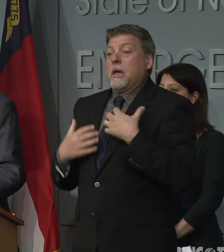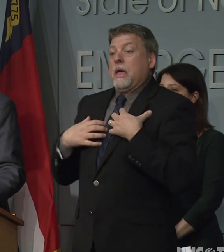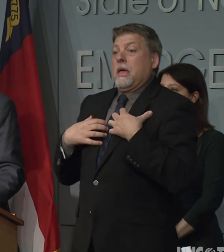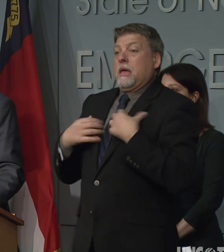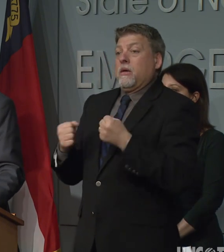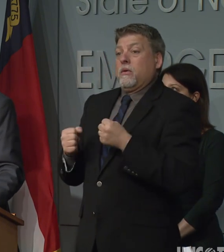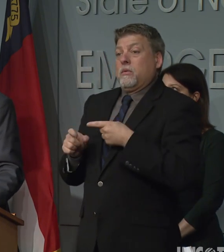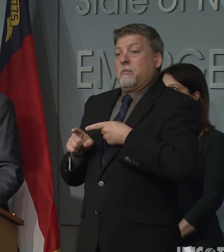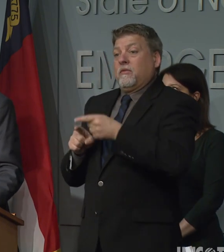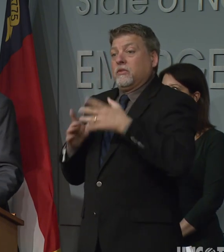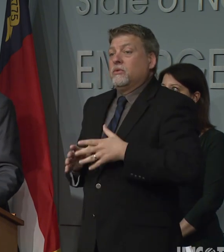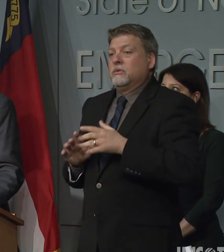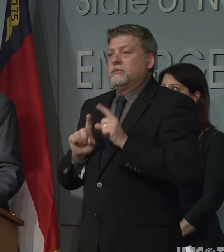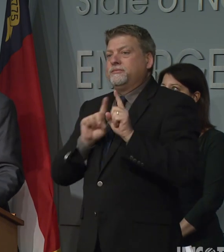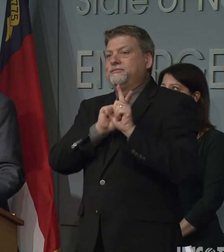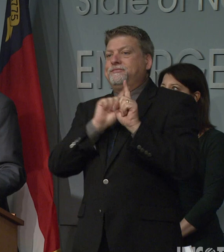fueron más allá de esta.